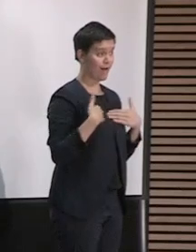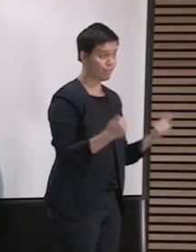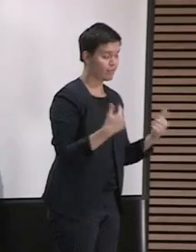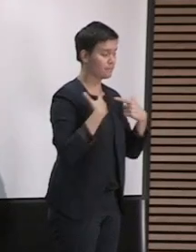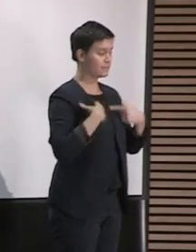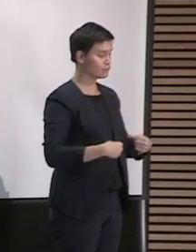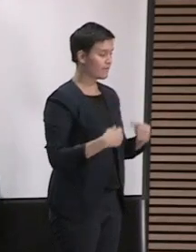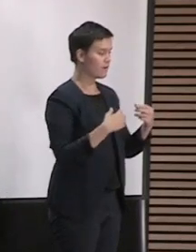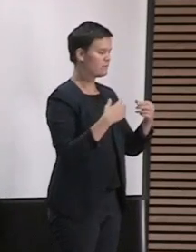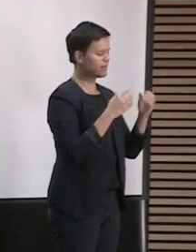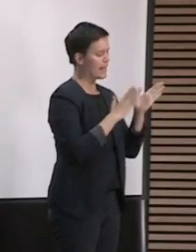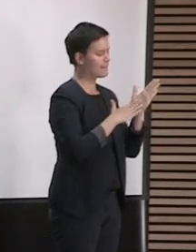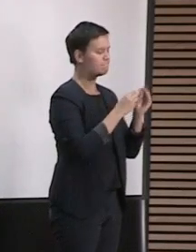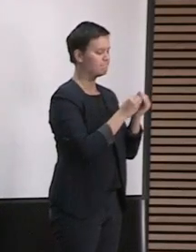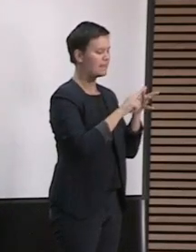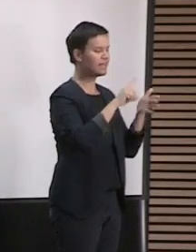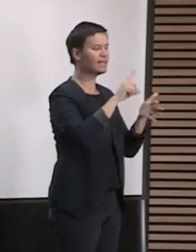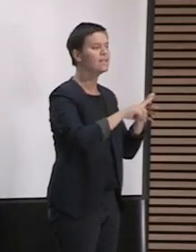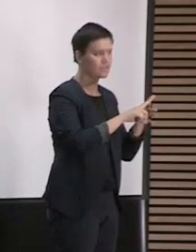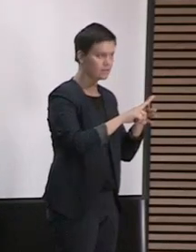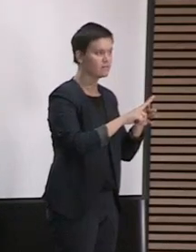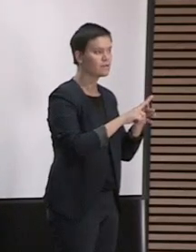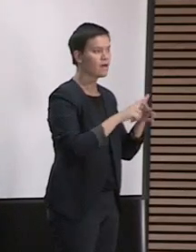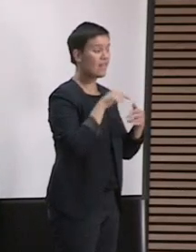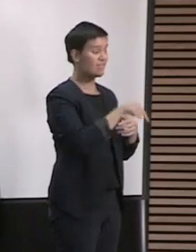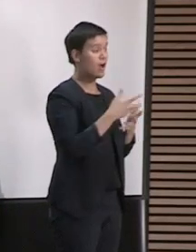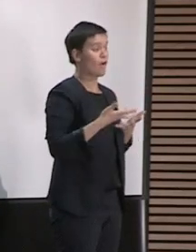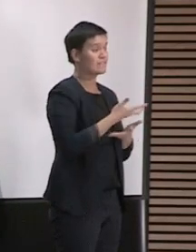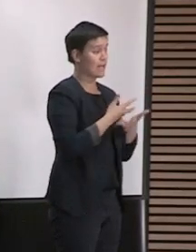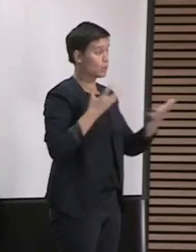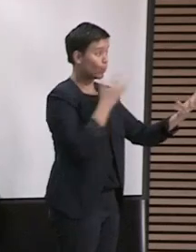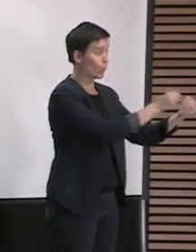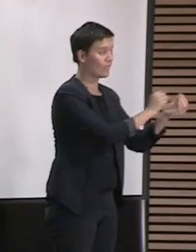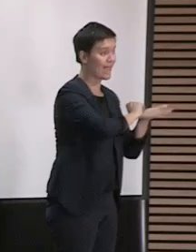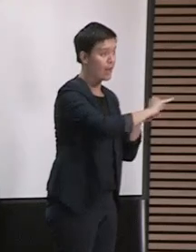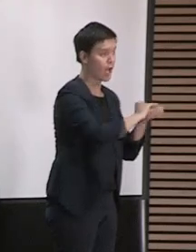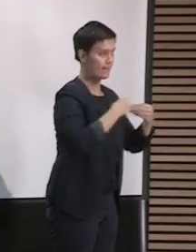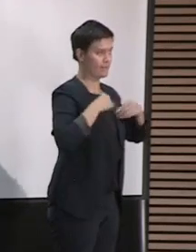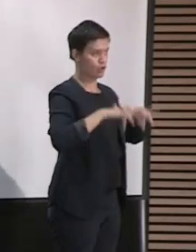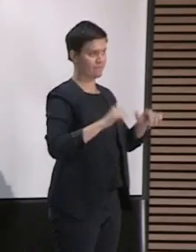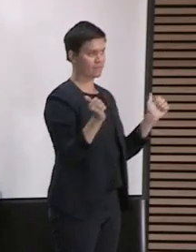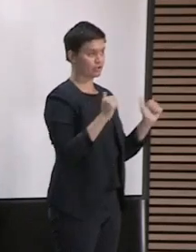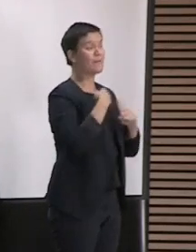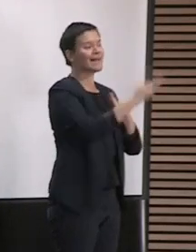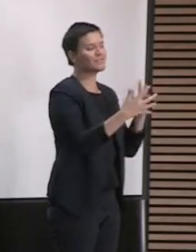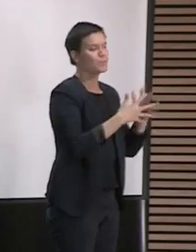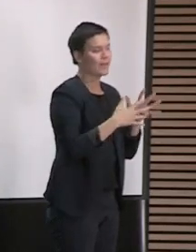Zealand. I roto i nga ra kua